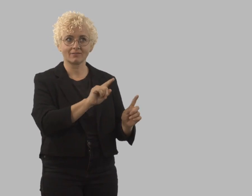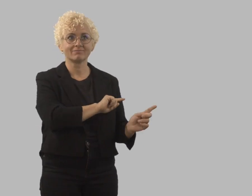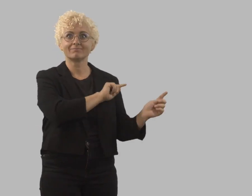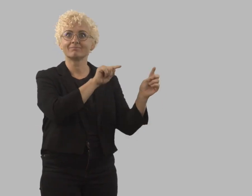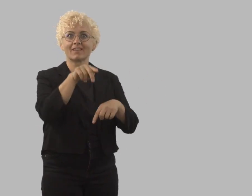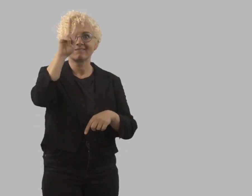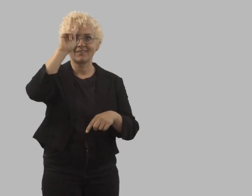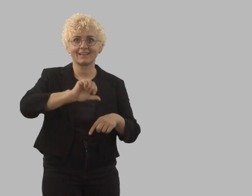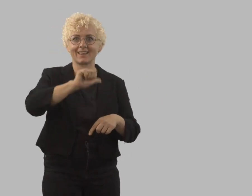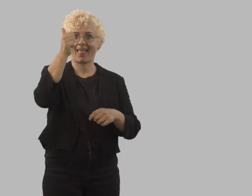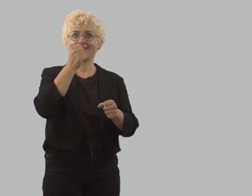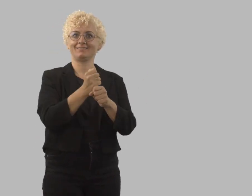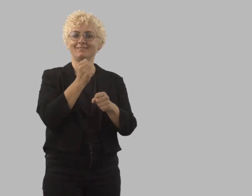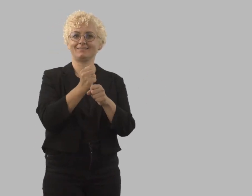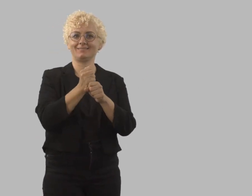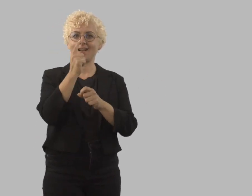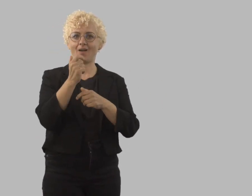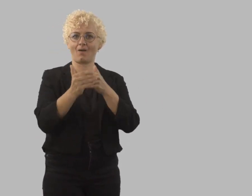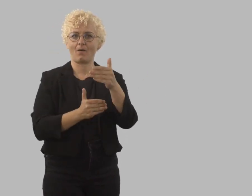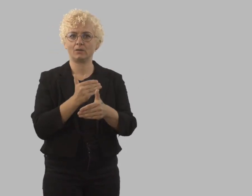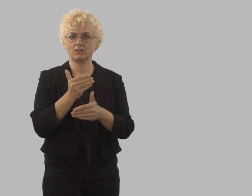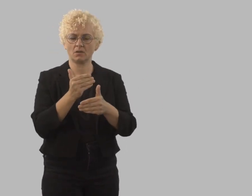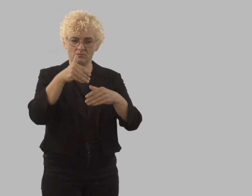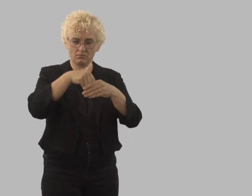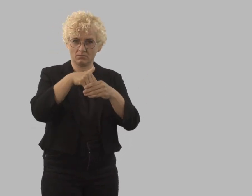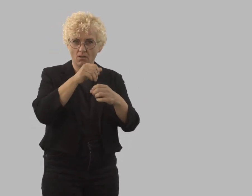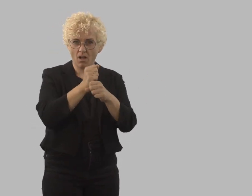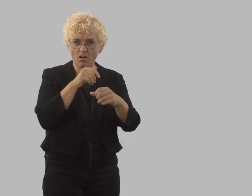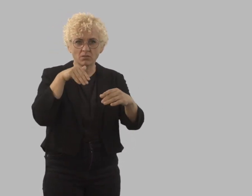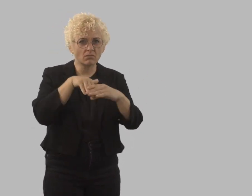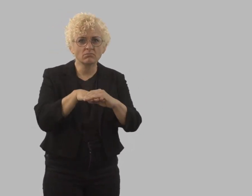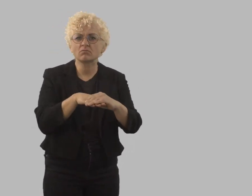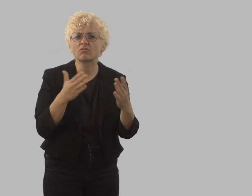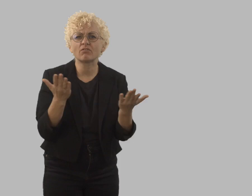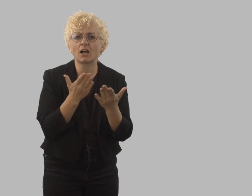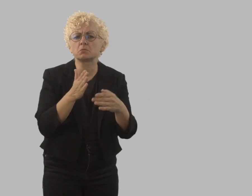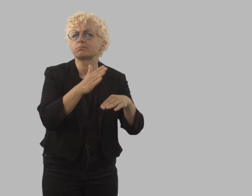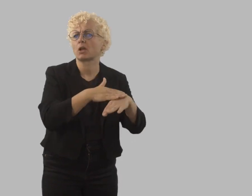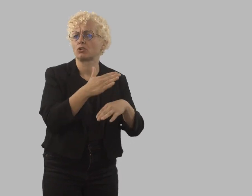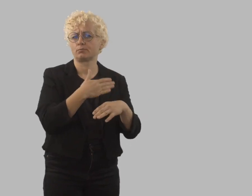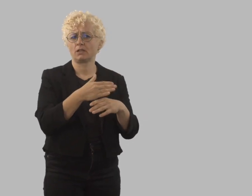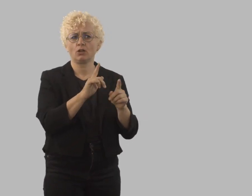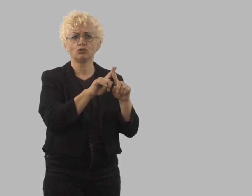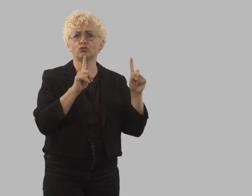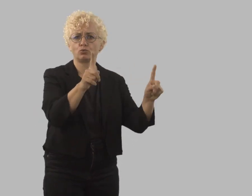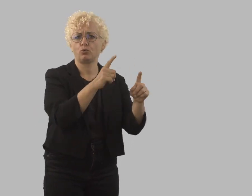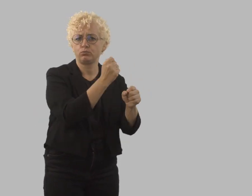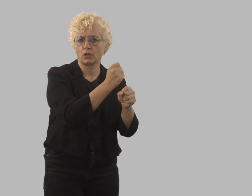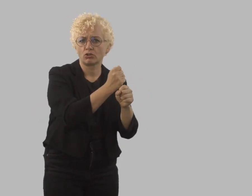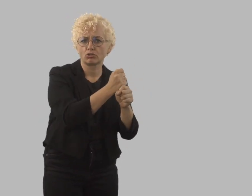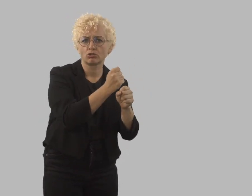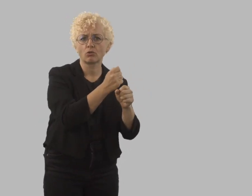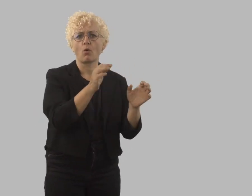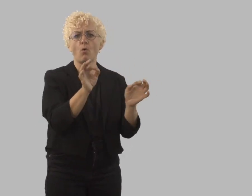als sie ihren ersten Dienst in Wien angetraten. Dienst hieß zum Beispiel Stubenmädchen sein,